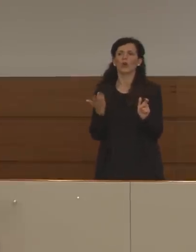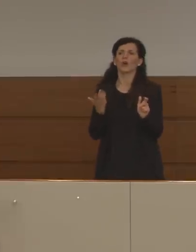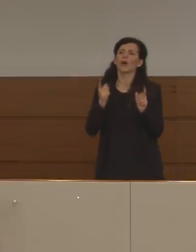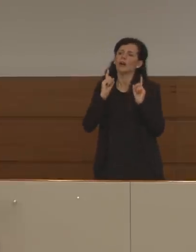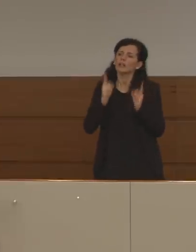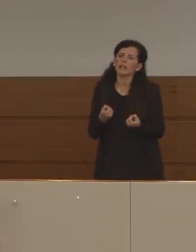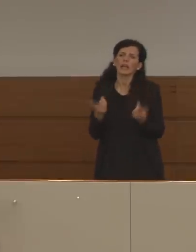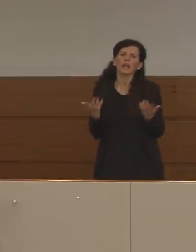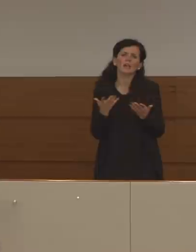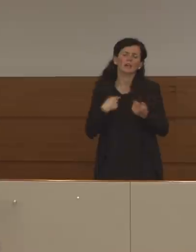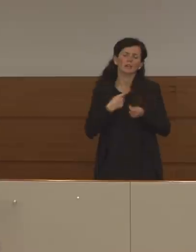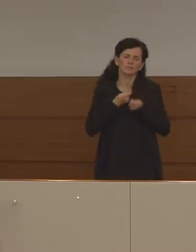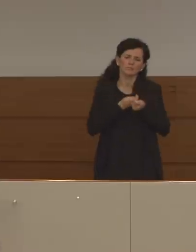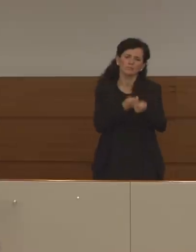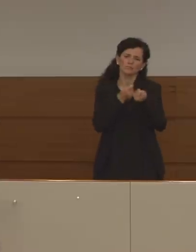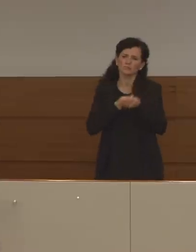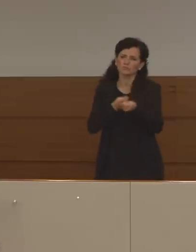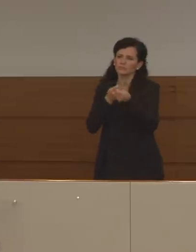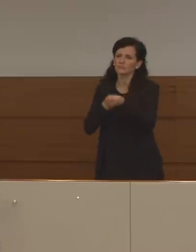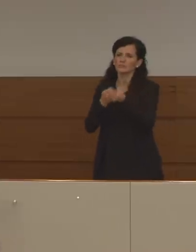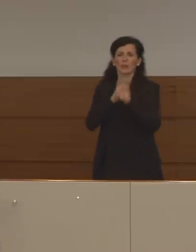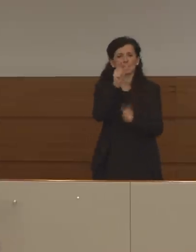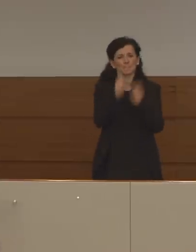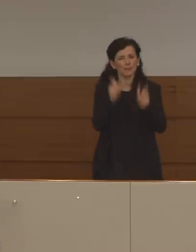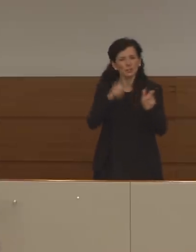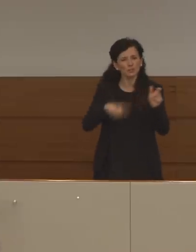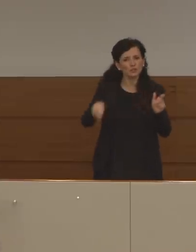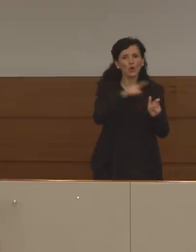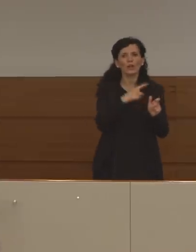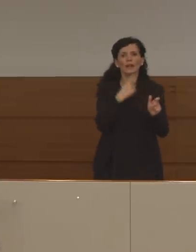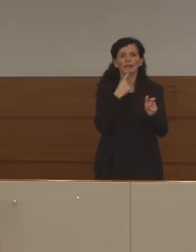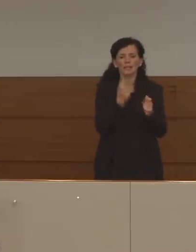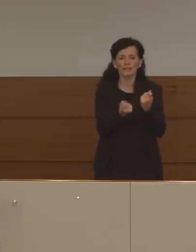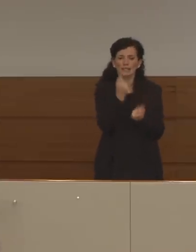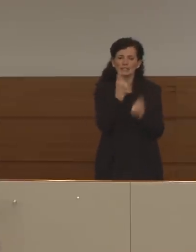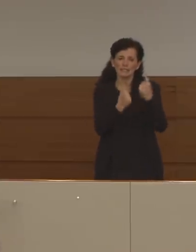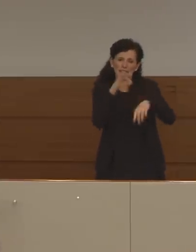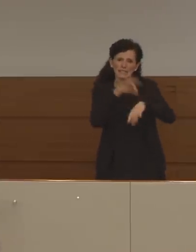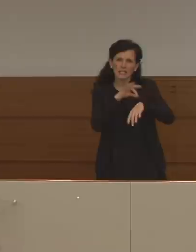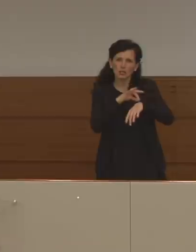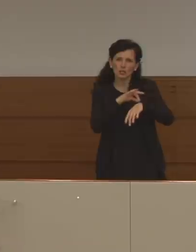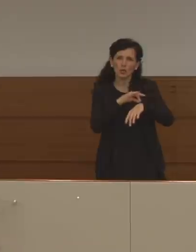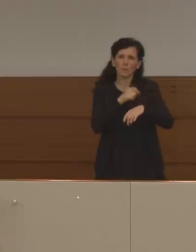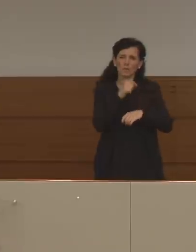persone che i sintomi anche leggeri possono essere indicativi in una prima